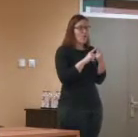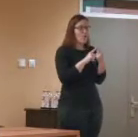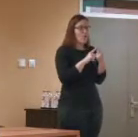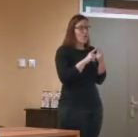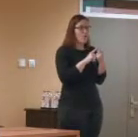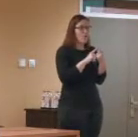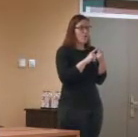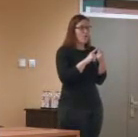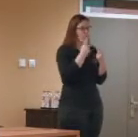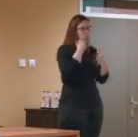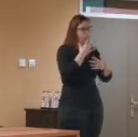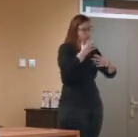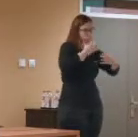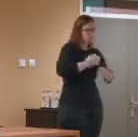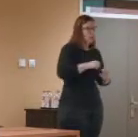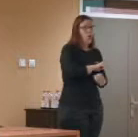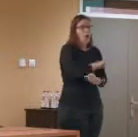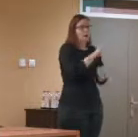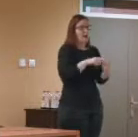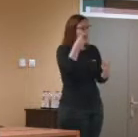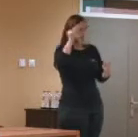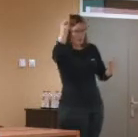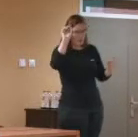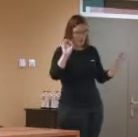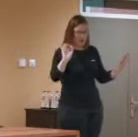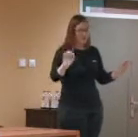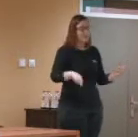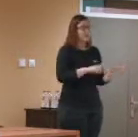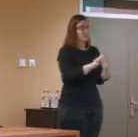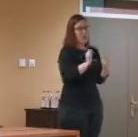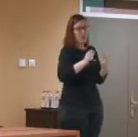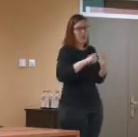anecdótica. Empezaré por la anecdótica. Entiendo que la tesis que mantienes